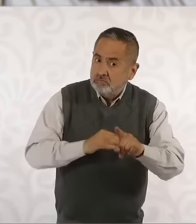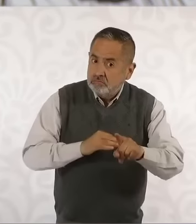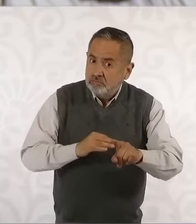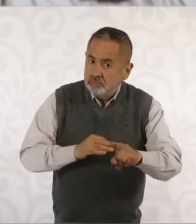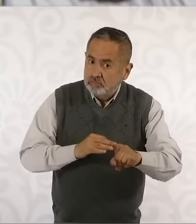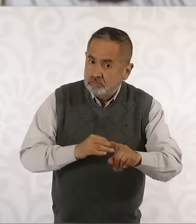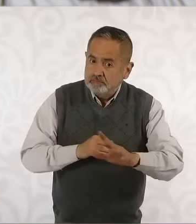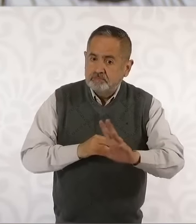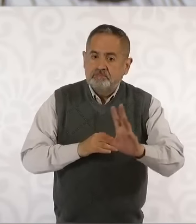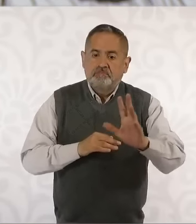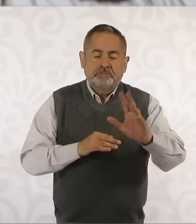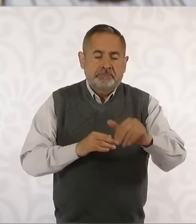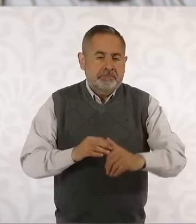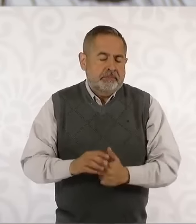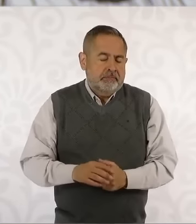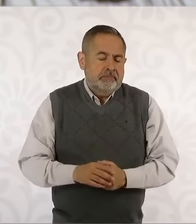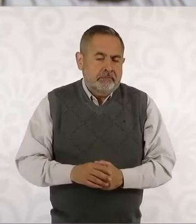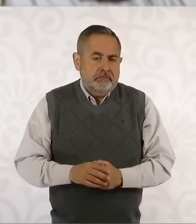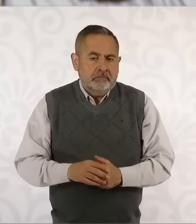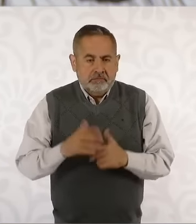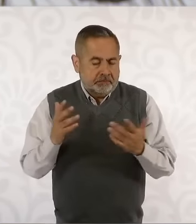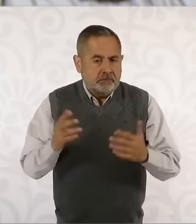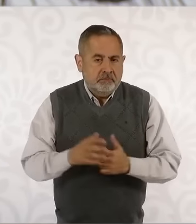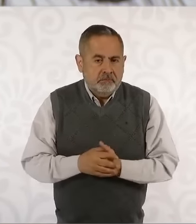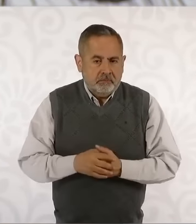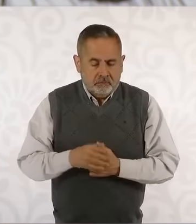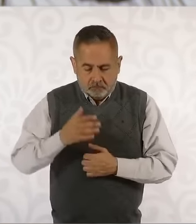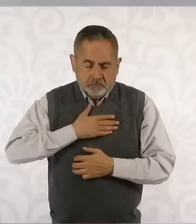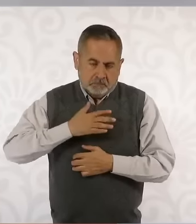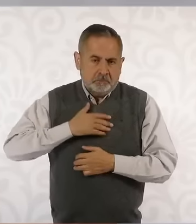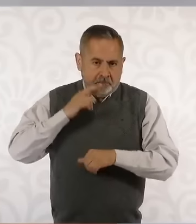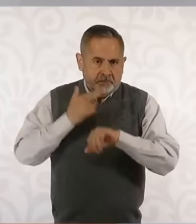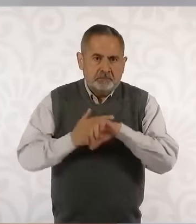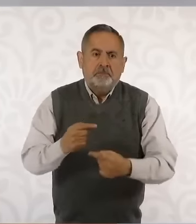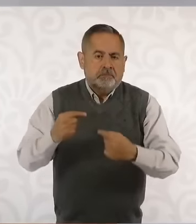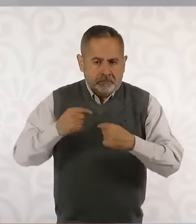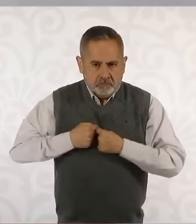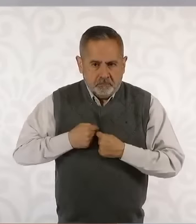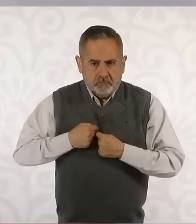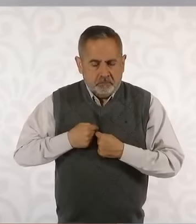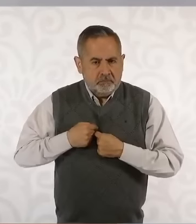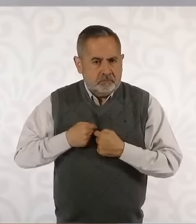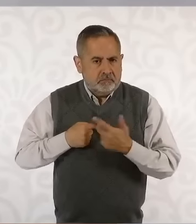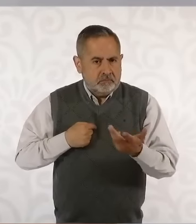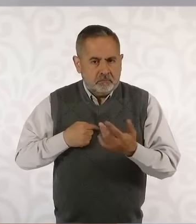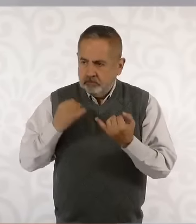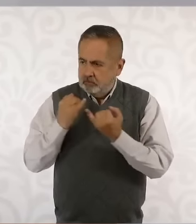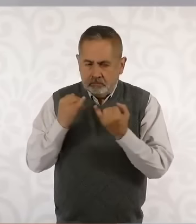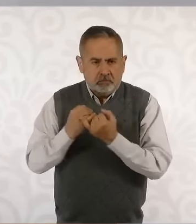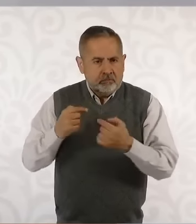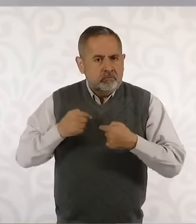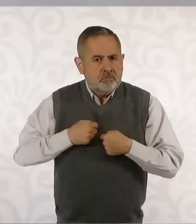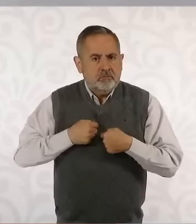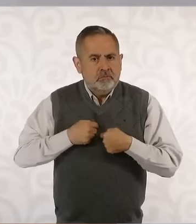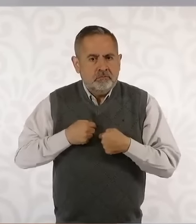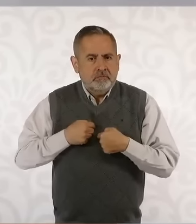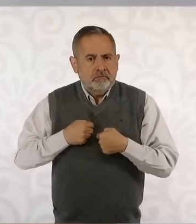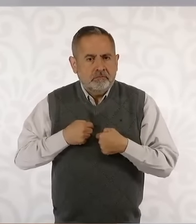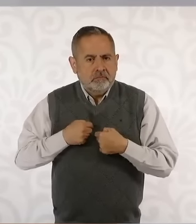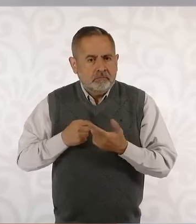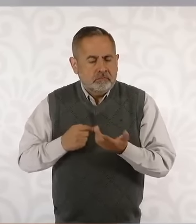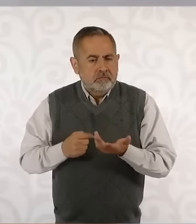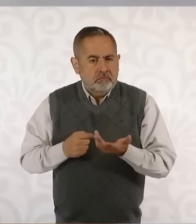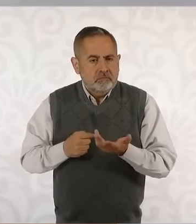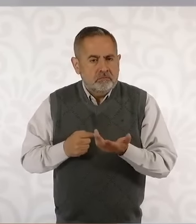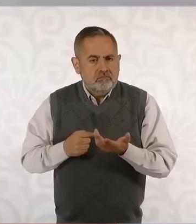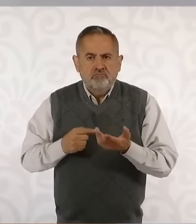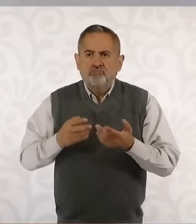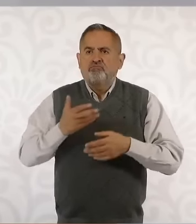Entonces, eh y me corresponde, así como me corresponde dirigir los destinos de la nación